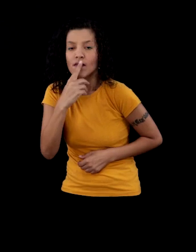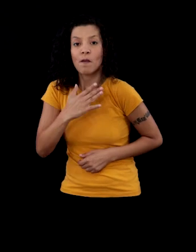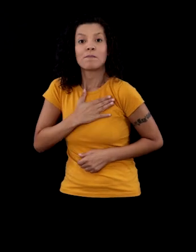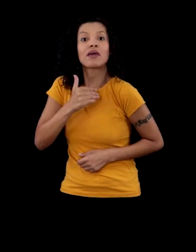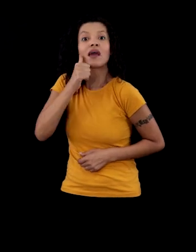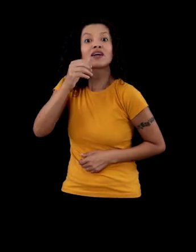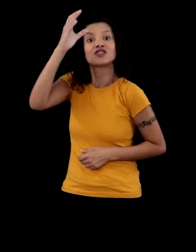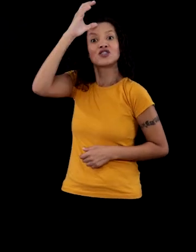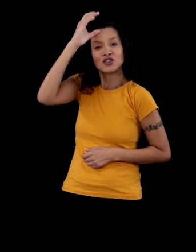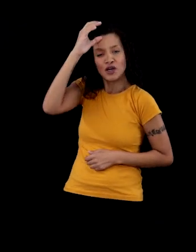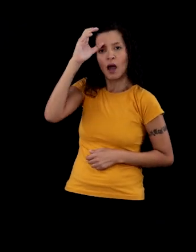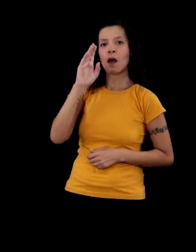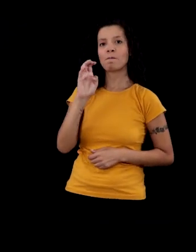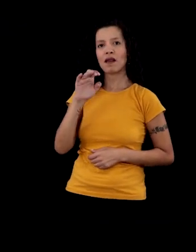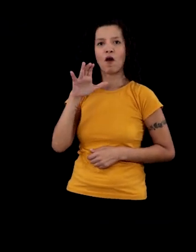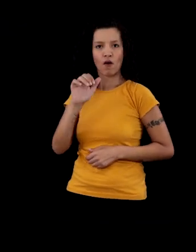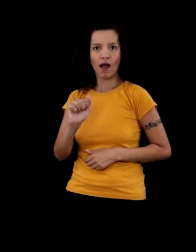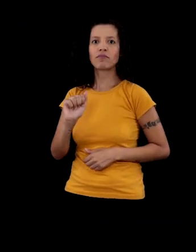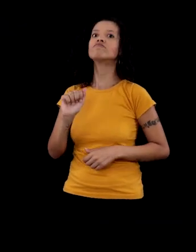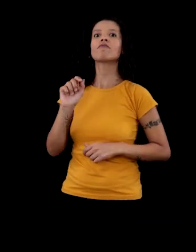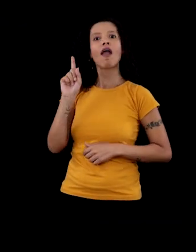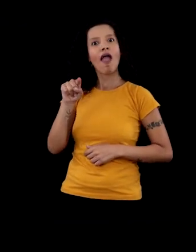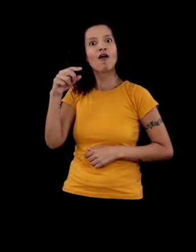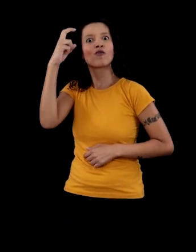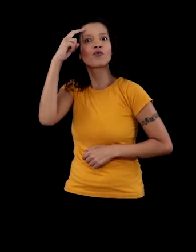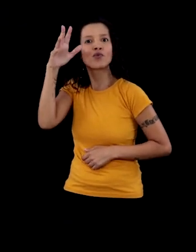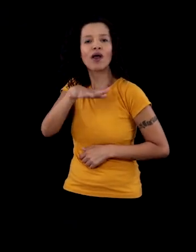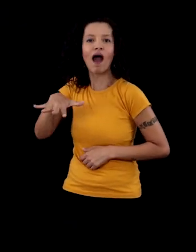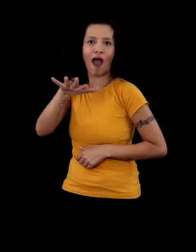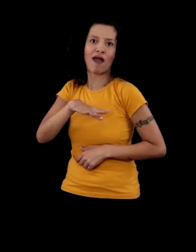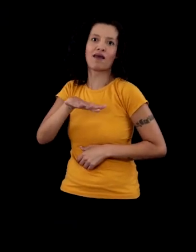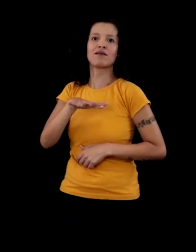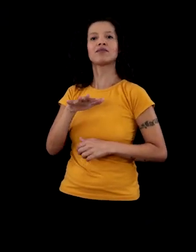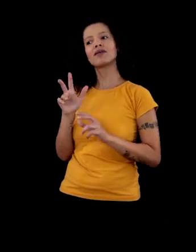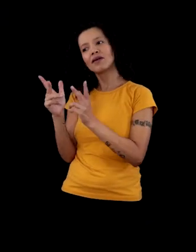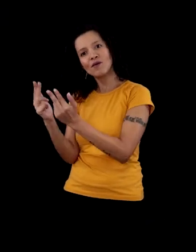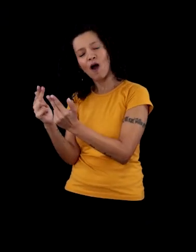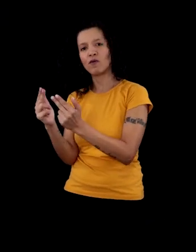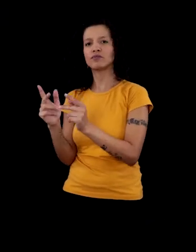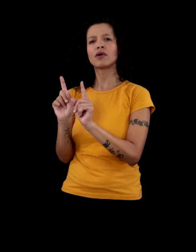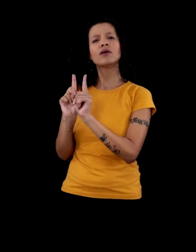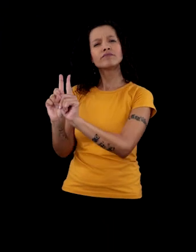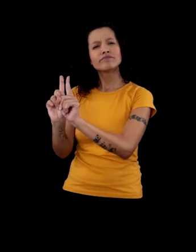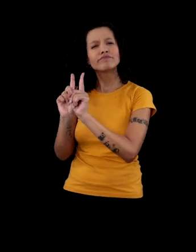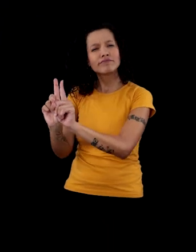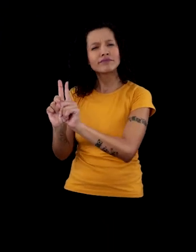que também é uma agitadora cultural como a Dona Onete. Sempre andavam juntas em Igarapé-Miri